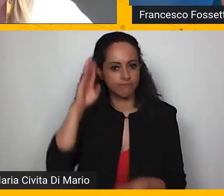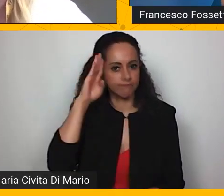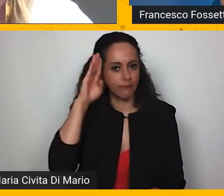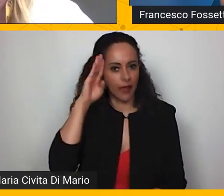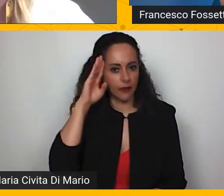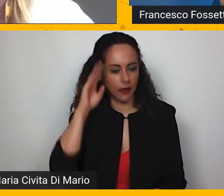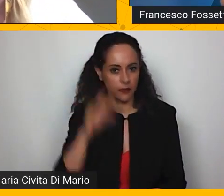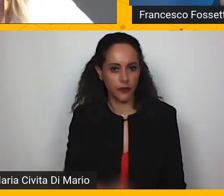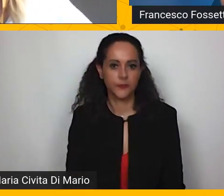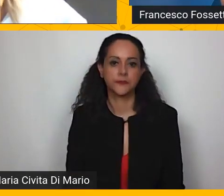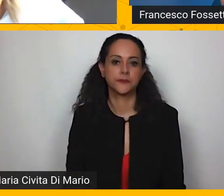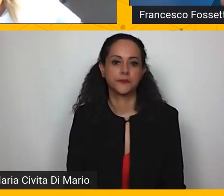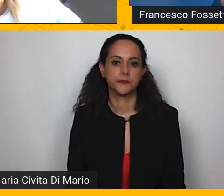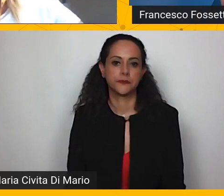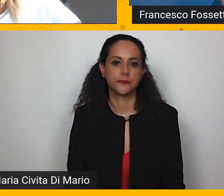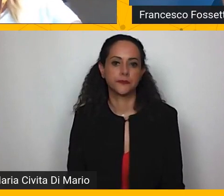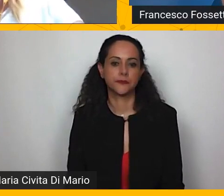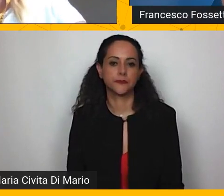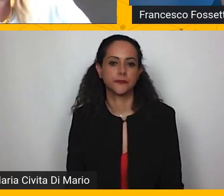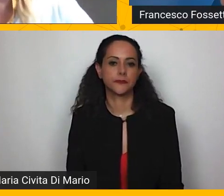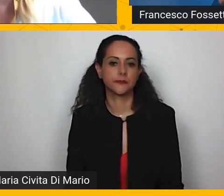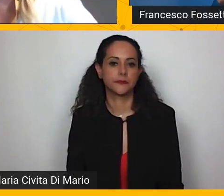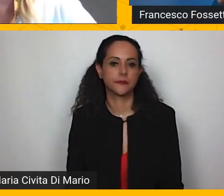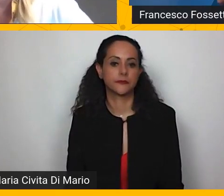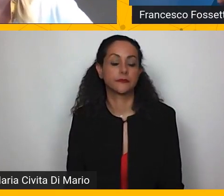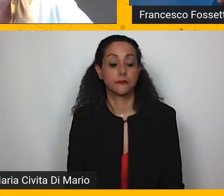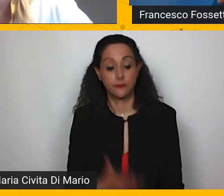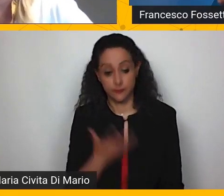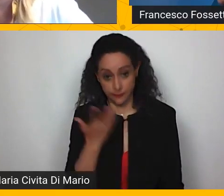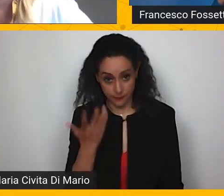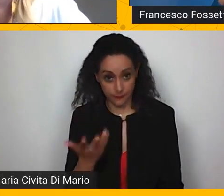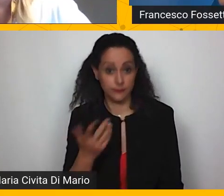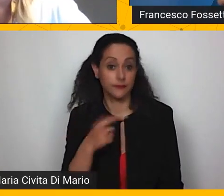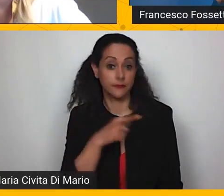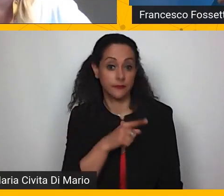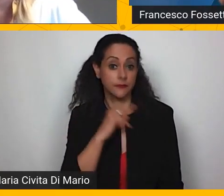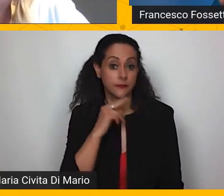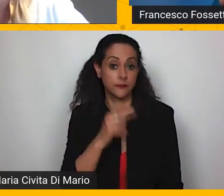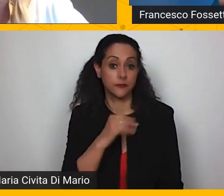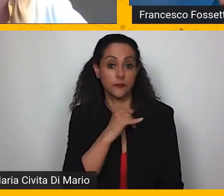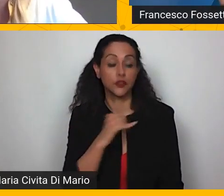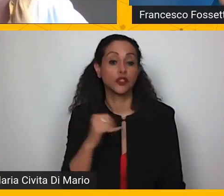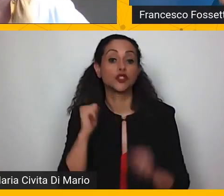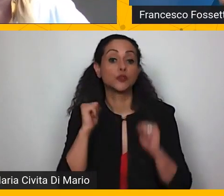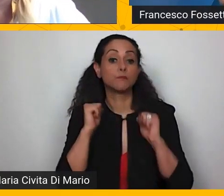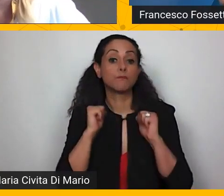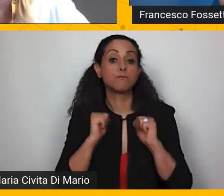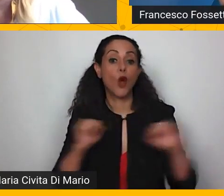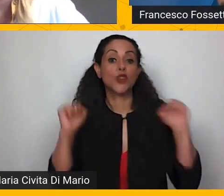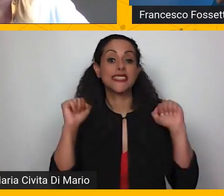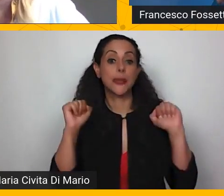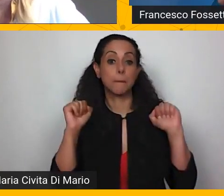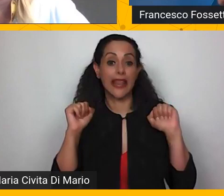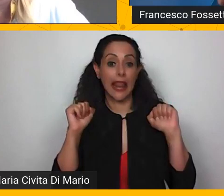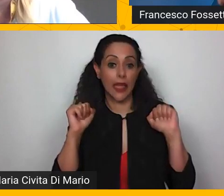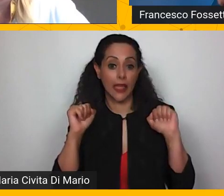dovrebbe stare attento? Allora ti ringrazio per aver sottolineato il fatto che